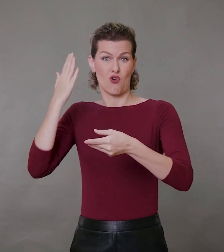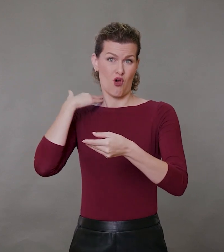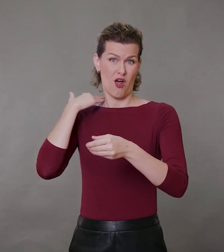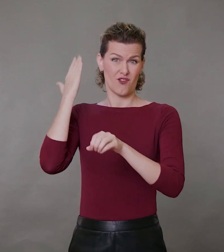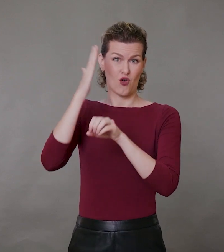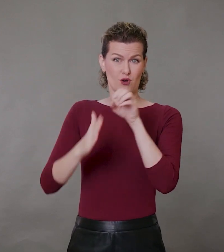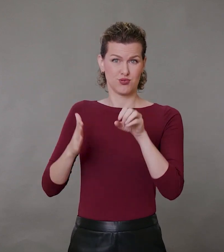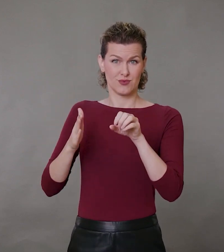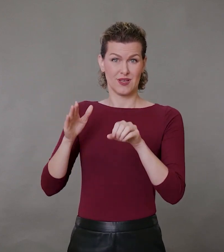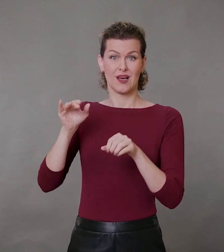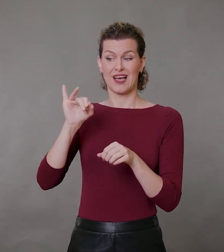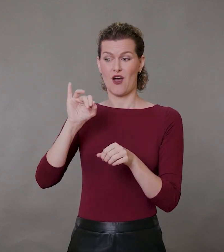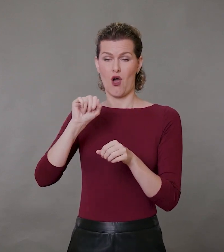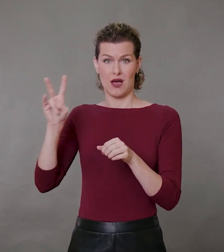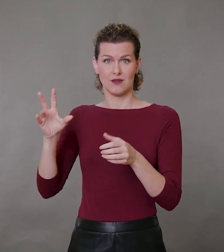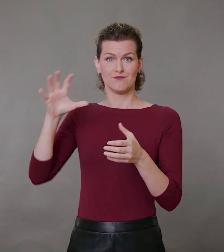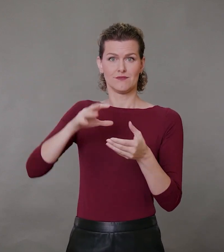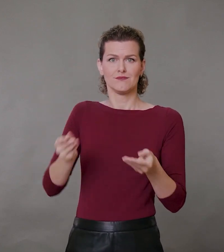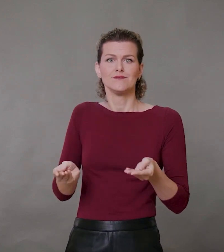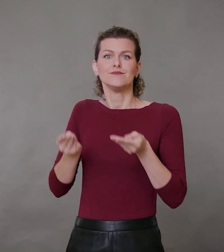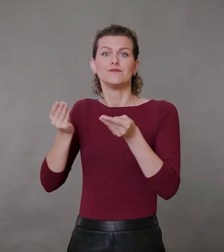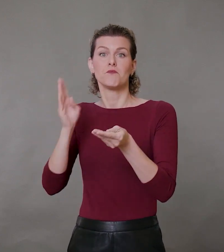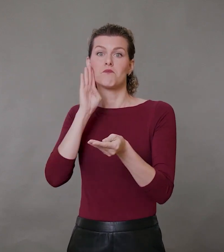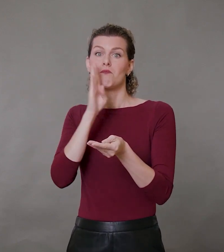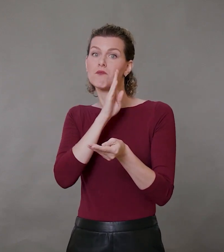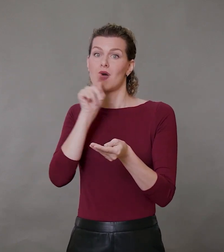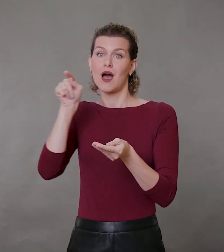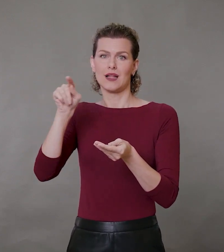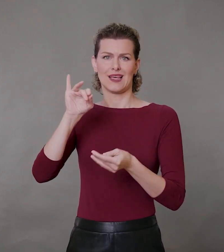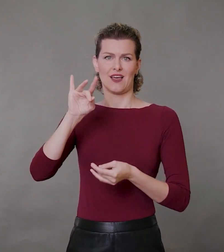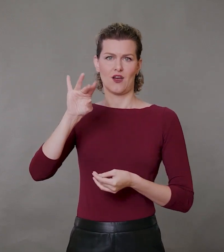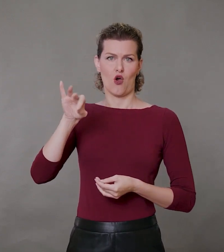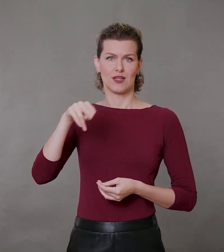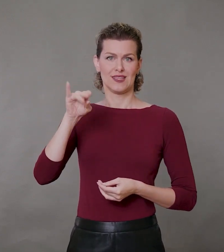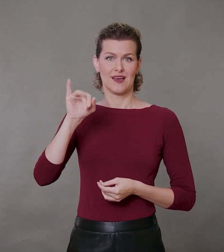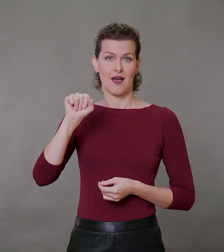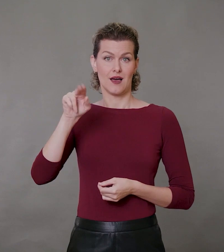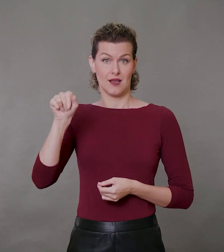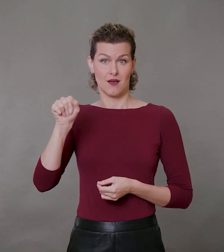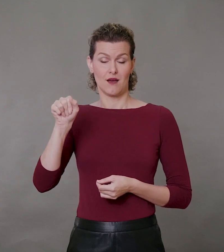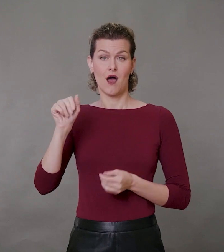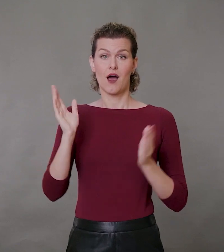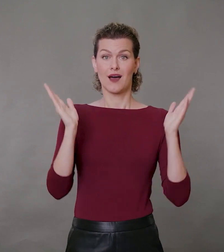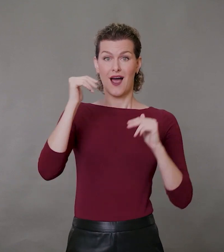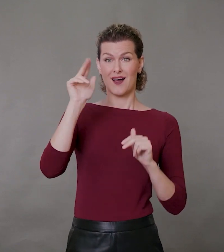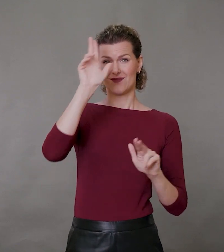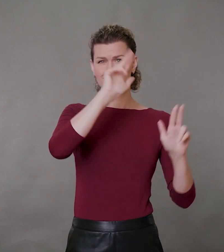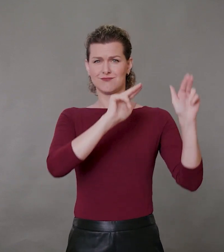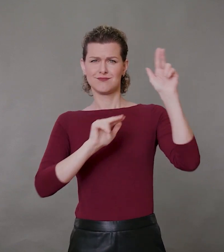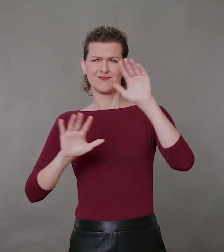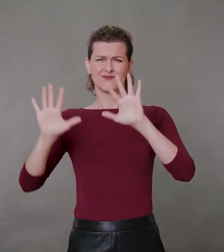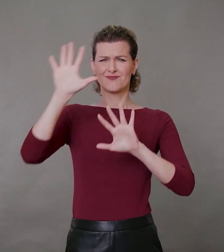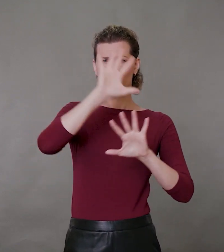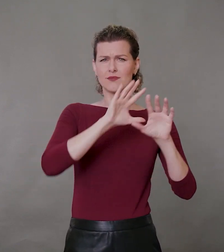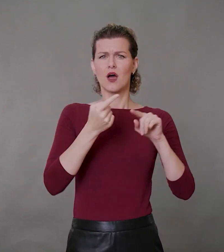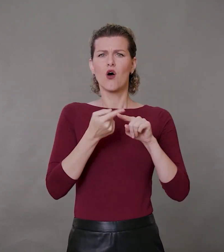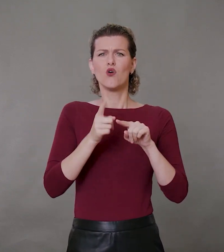с отрезанной головой Иродиаде. Картина построена на очень